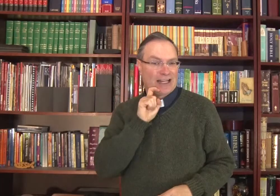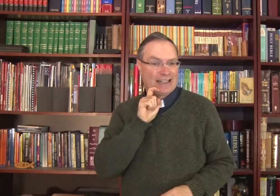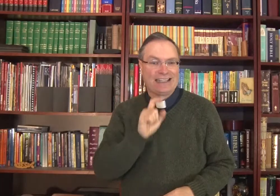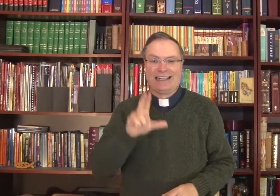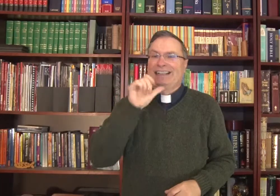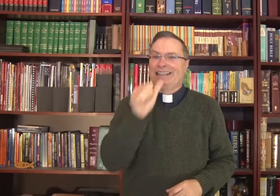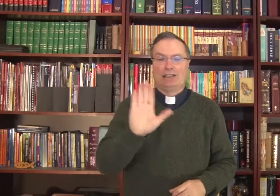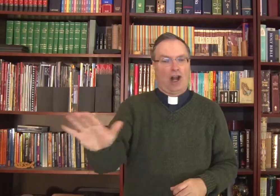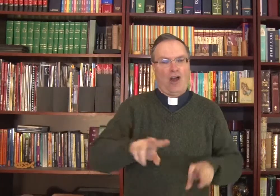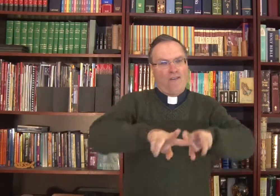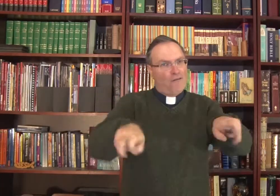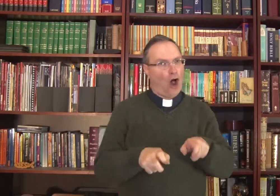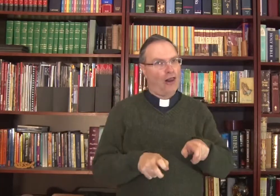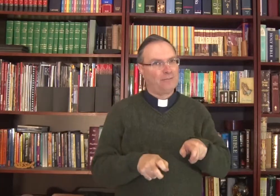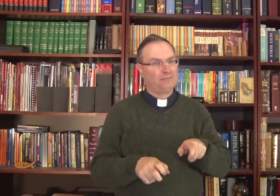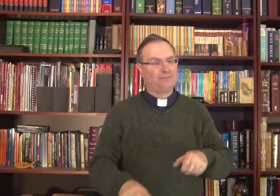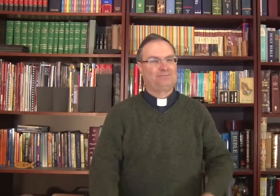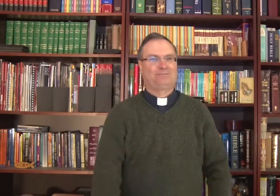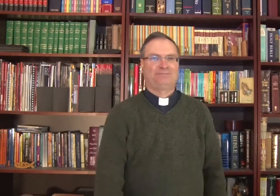ni de leurs vols.